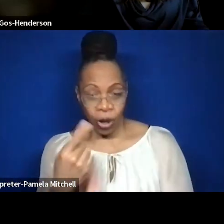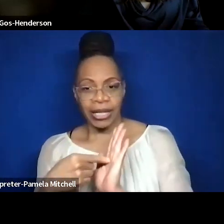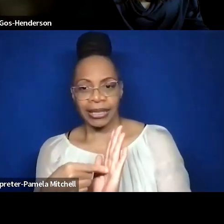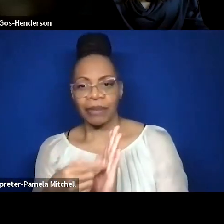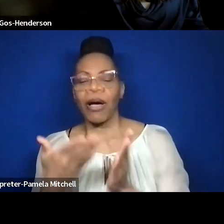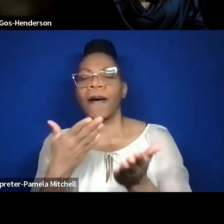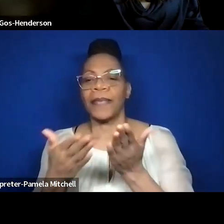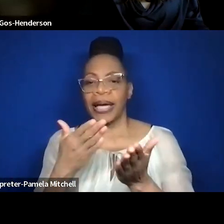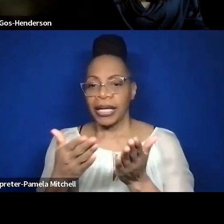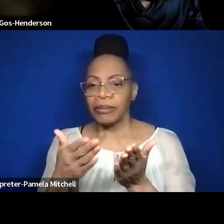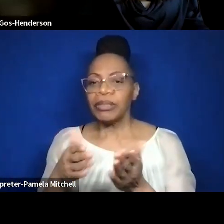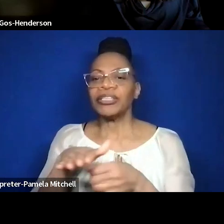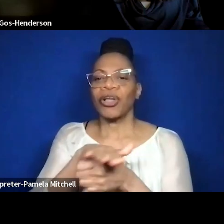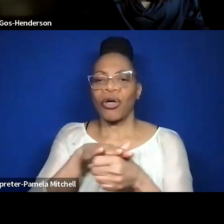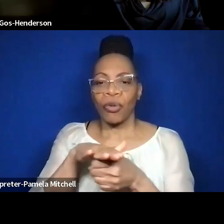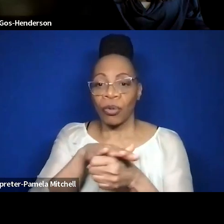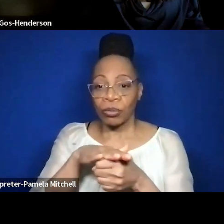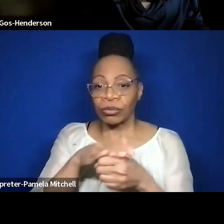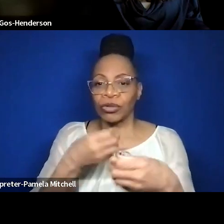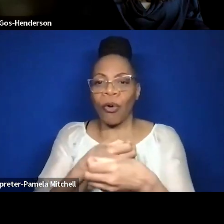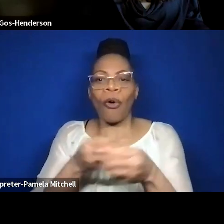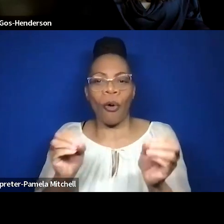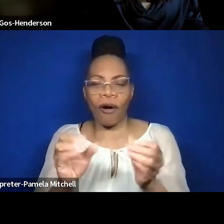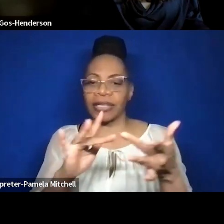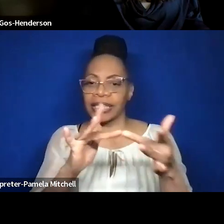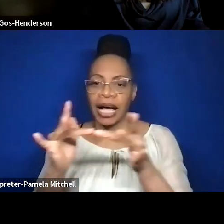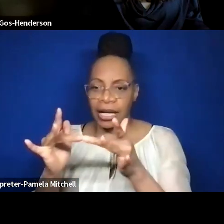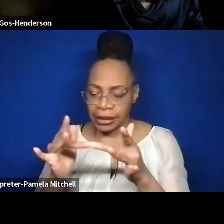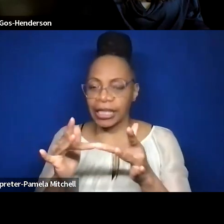con tu contacto en la oficina local para poder obtenerlo.